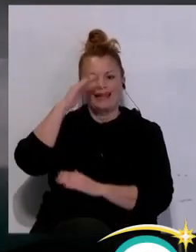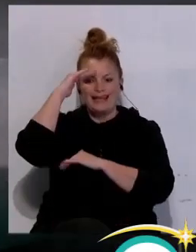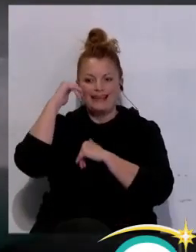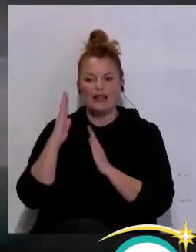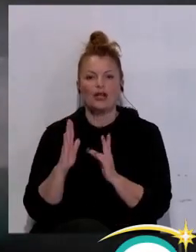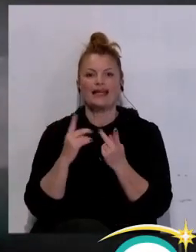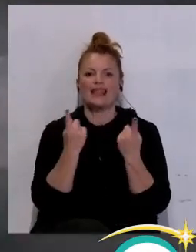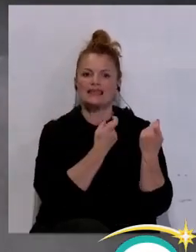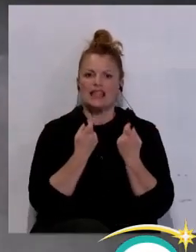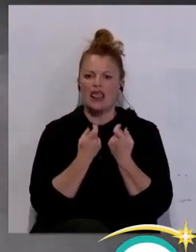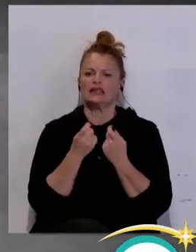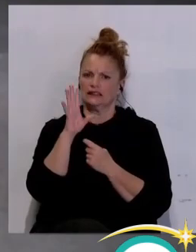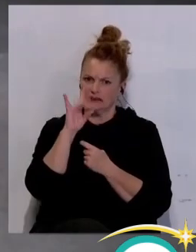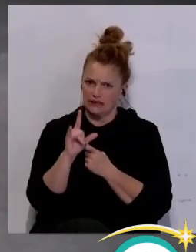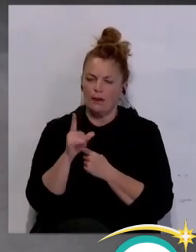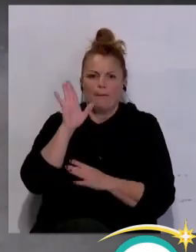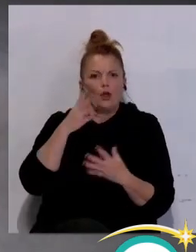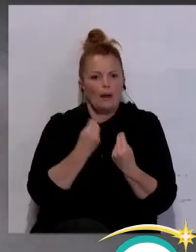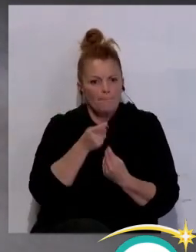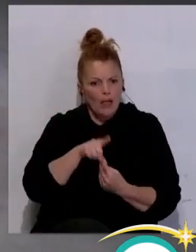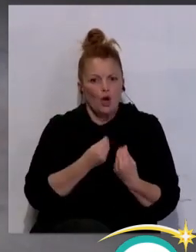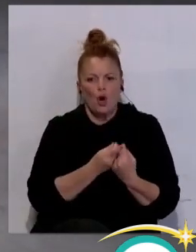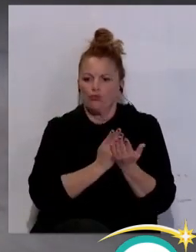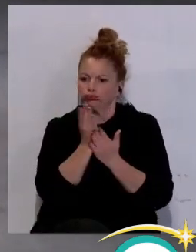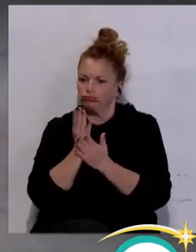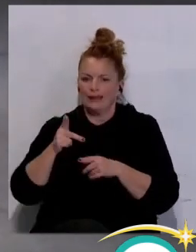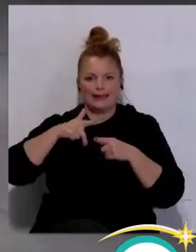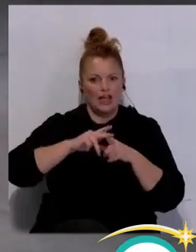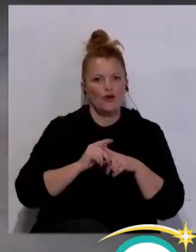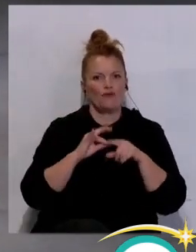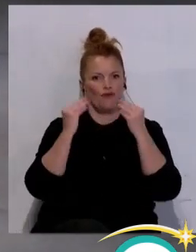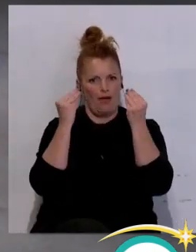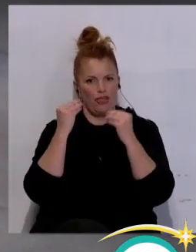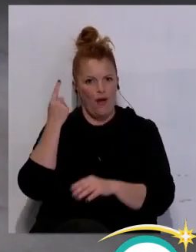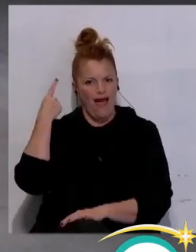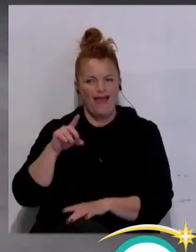básicas pero también con talleres coeducativos que les permitan formarse y disfrutar siempre de